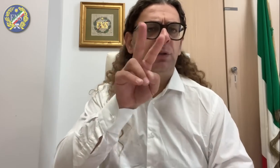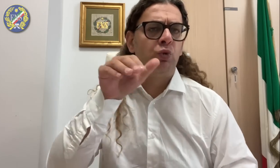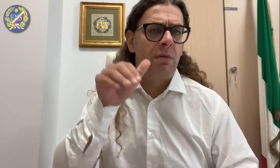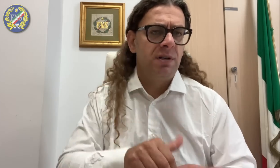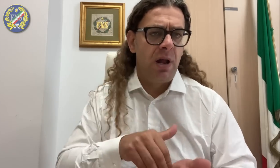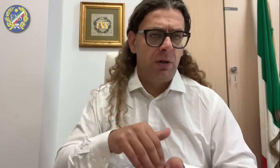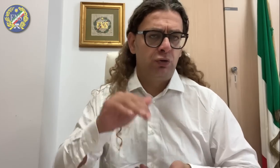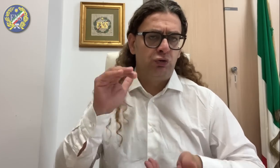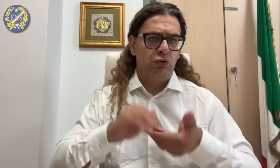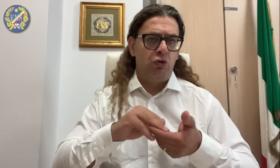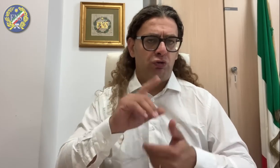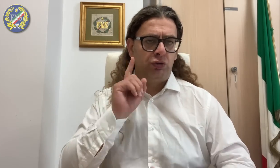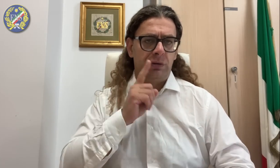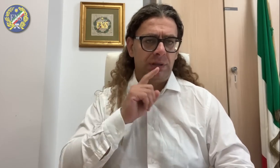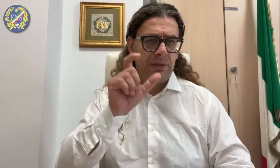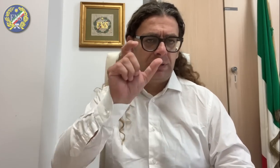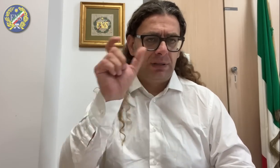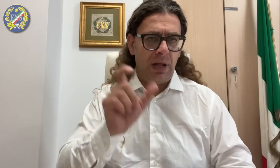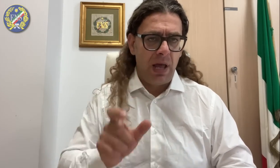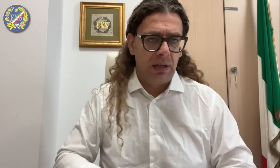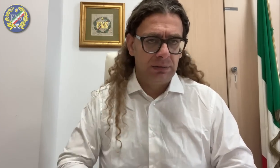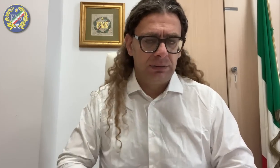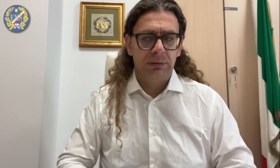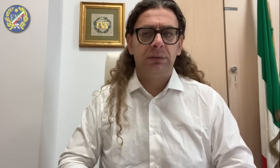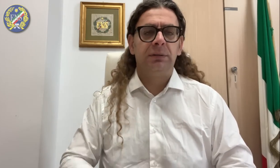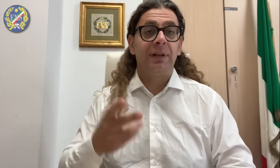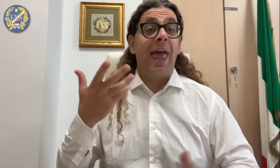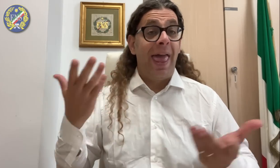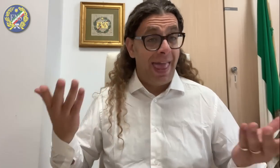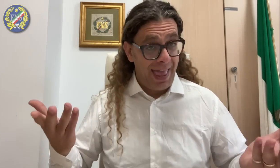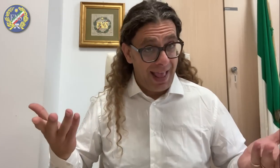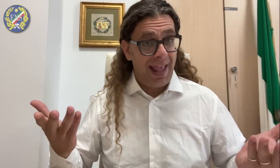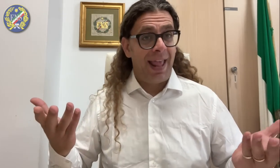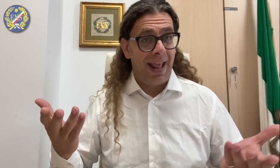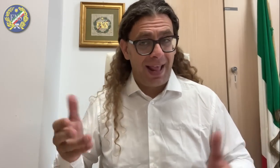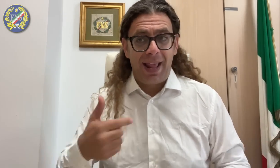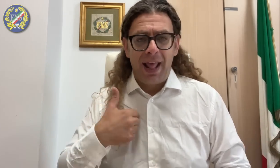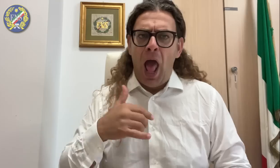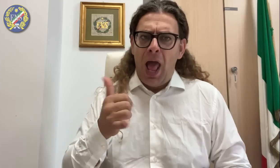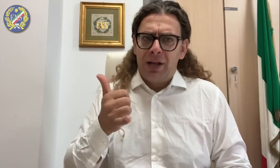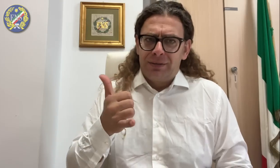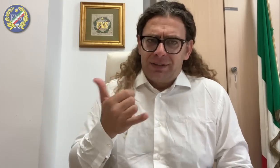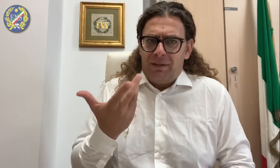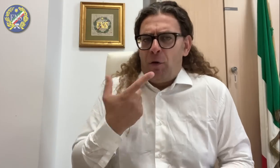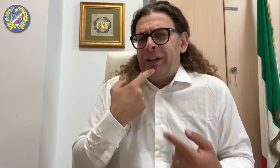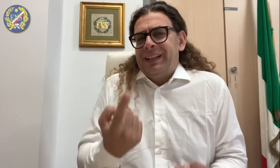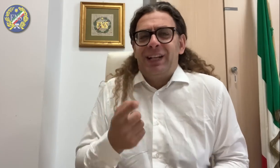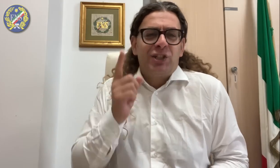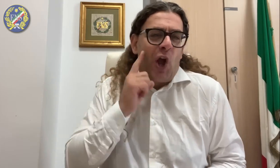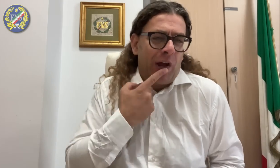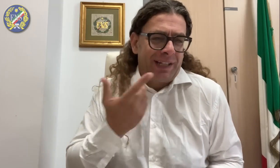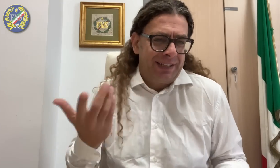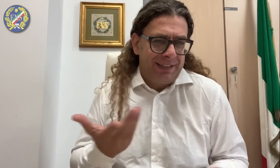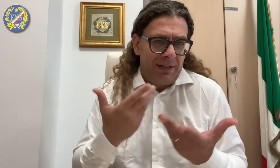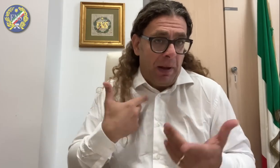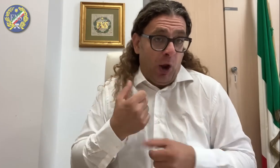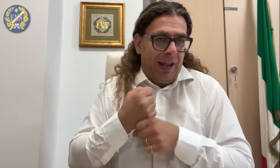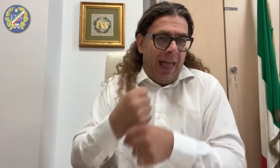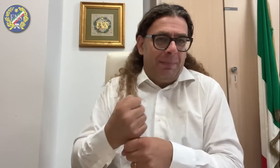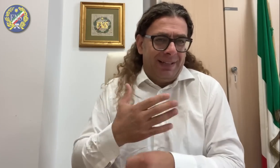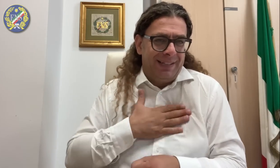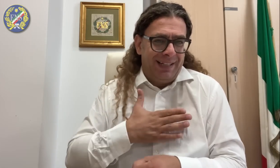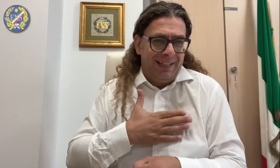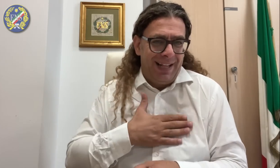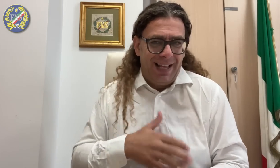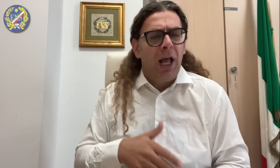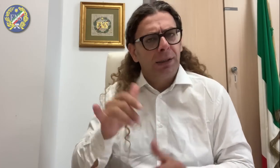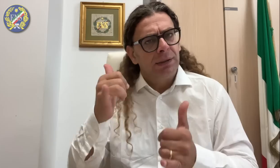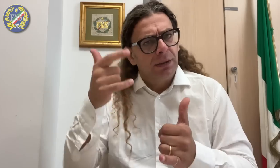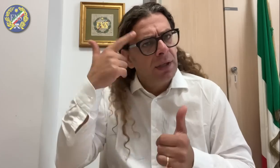in Italia i soci ENS sono poco meno di 22.000 e quando mi ha fatto notare questo dato, ho chiarito che mi riferivo a tutti i sordi italiani che rappresento.